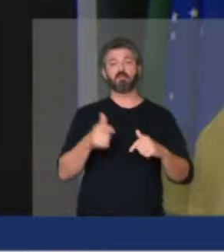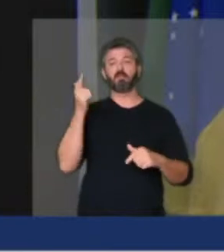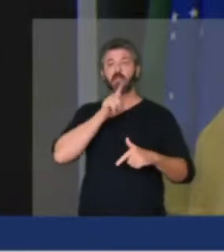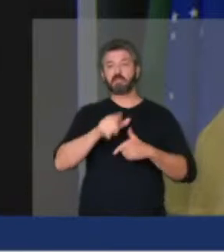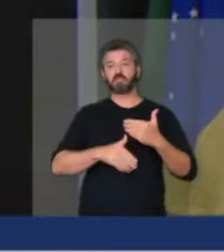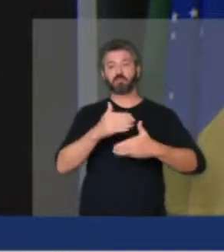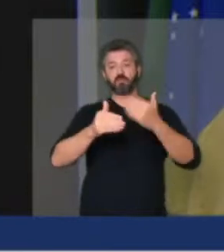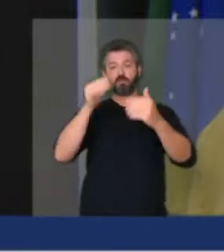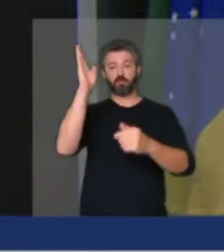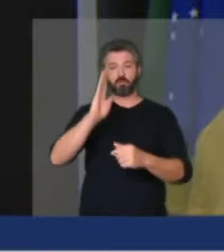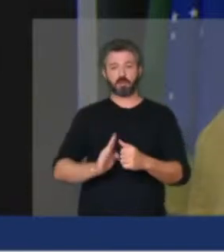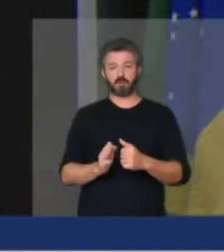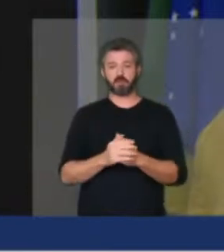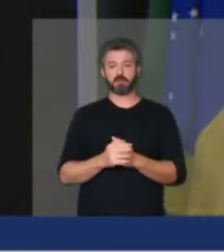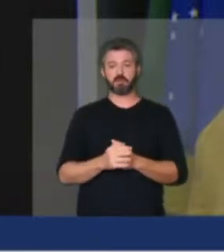S. E AGORA EU VOU DIRETO AO